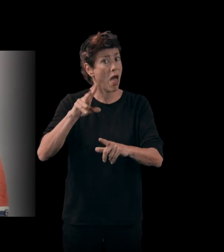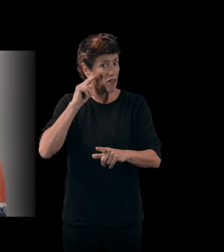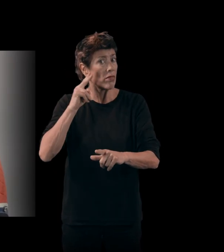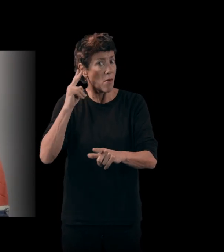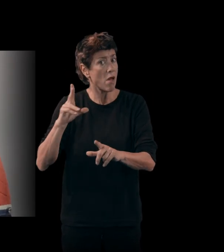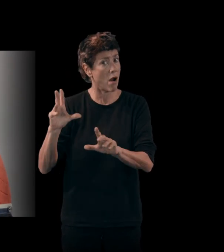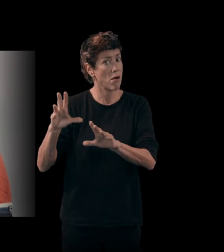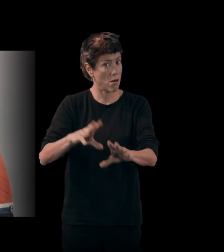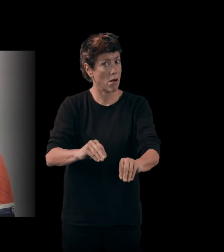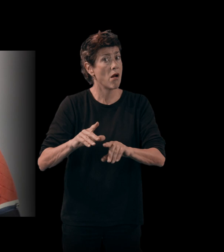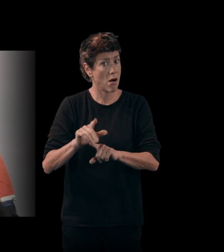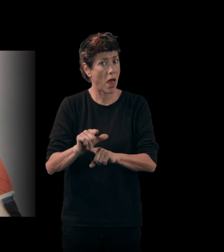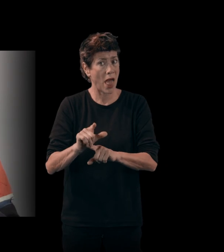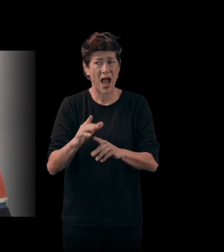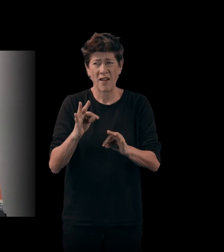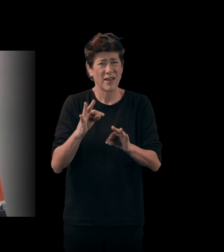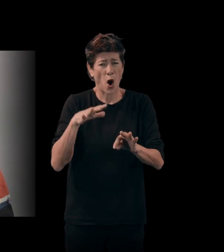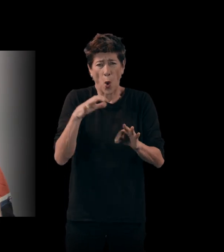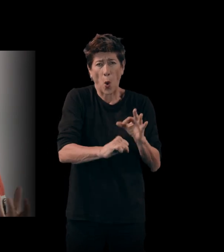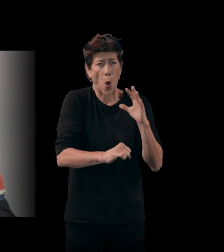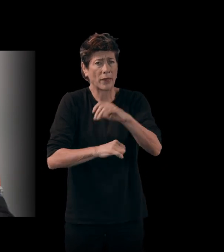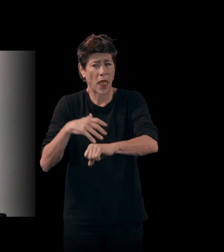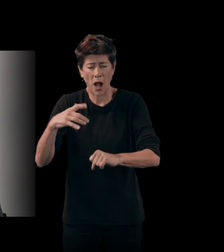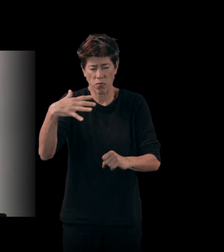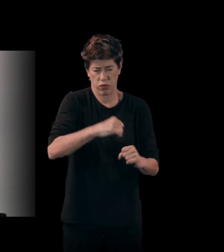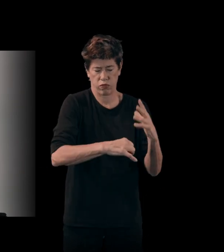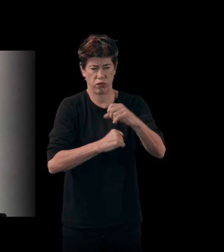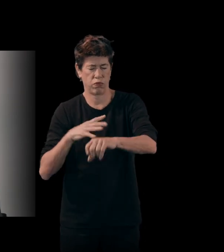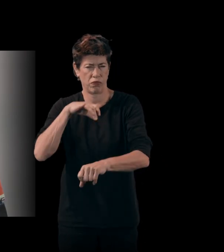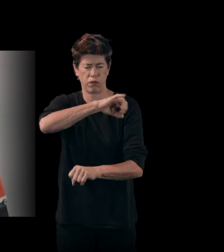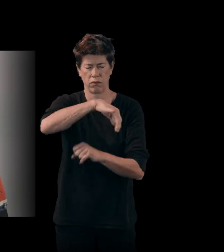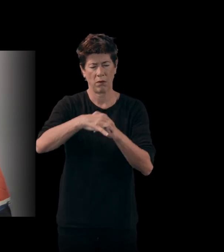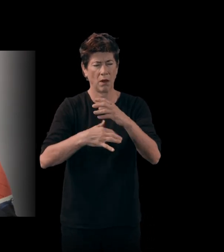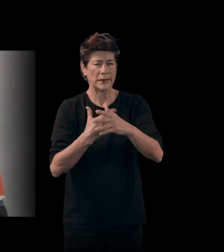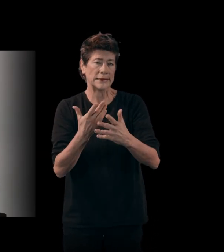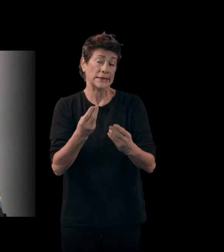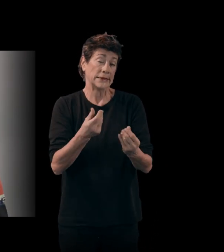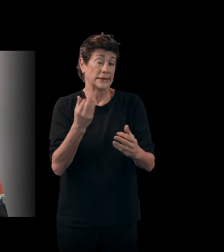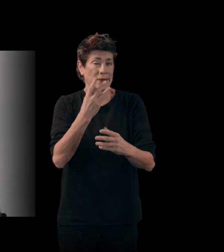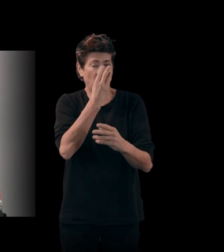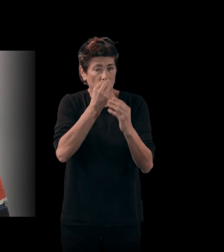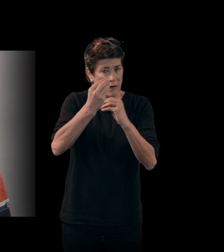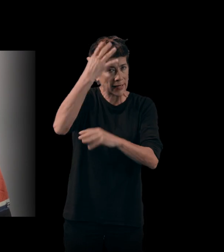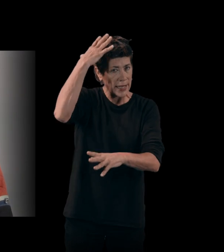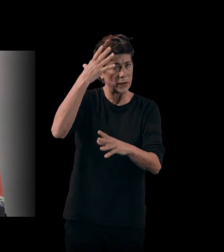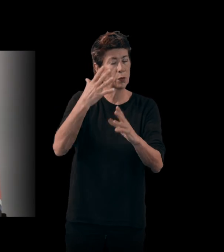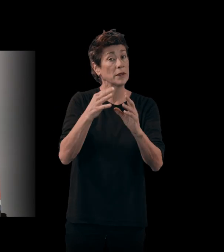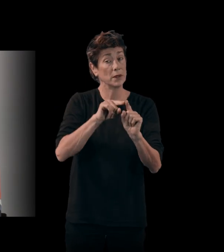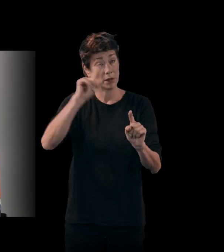Ces histoires coloniales sont aussi très entremêlées. Il y a aussi des liens historiques entre ces deux territoires.